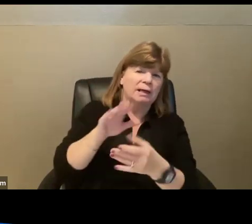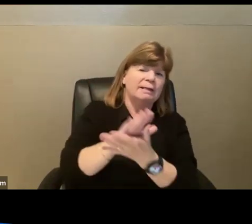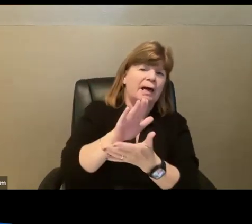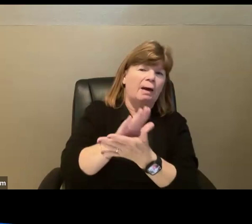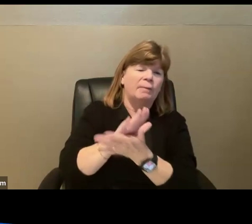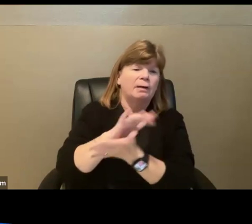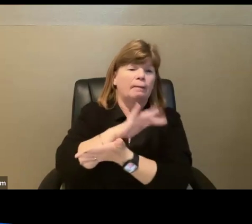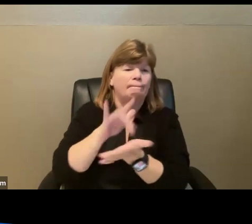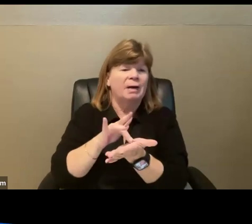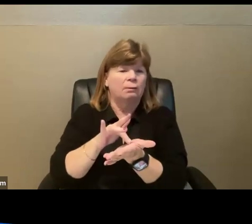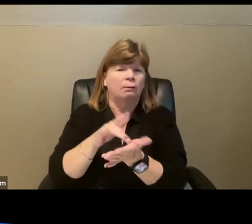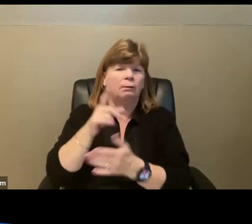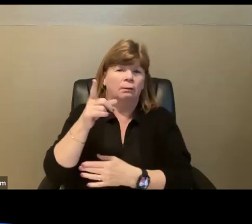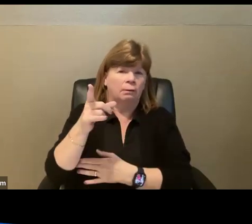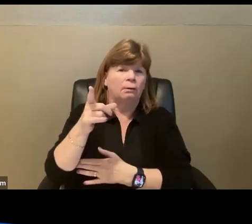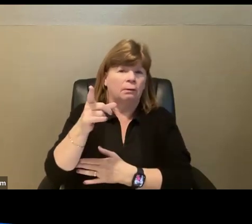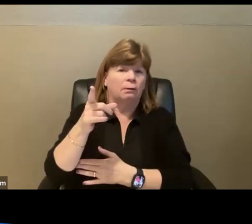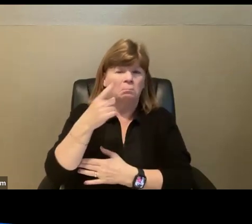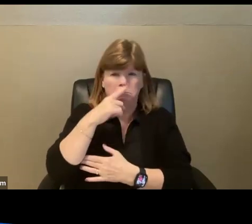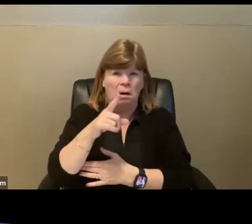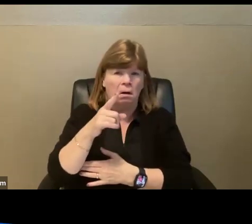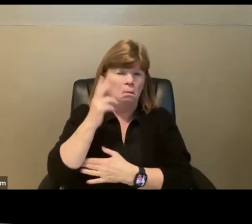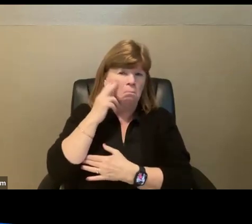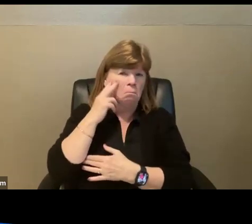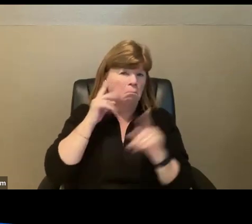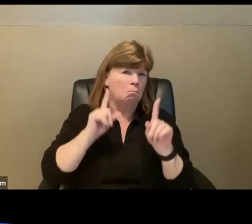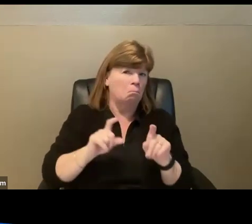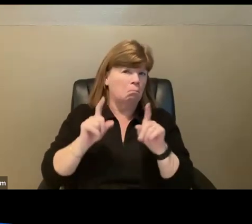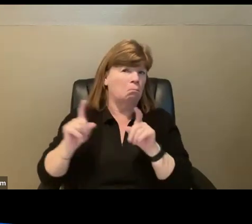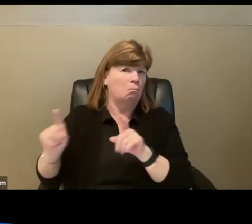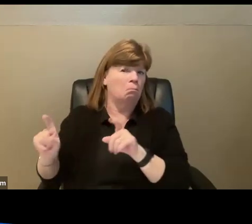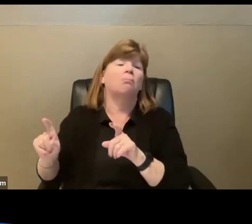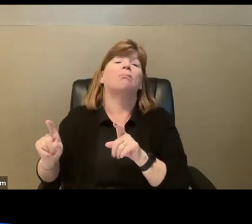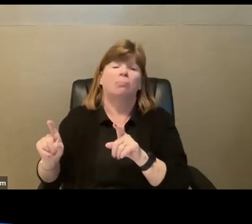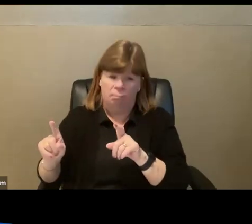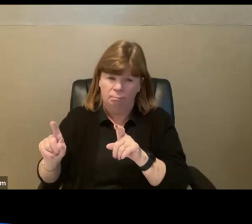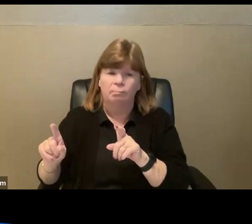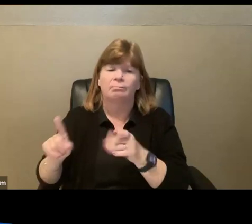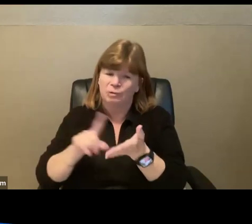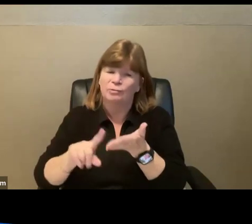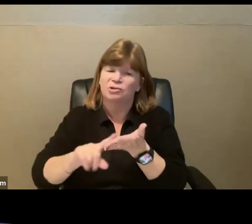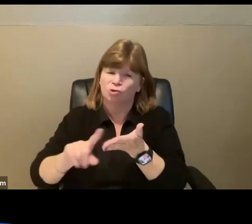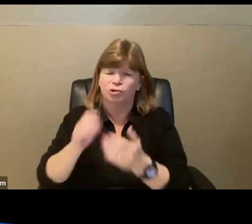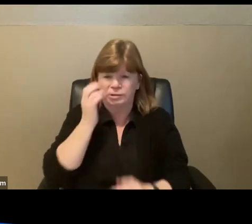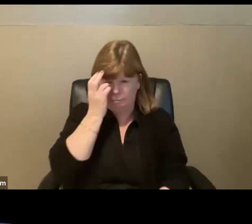que estuviera interesado en experimentar con esto, sería un proyecto de investigación.